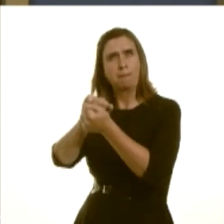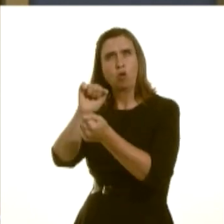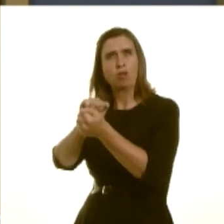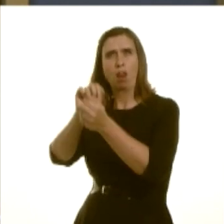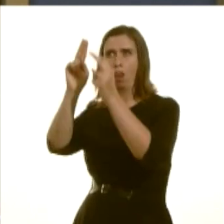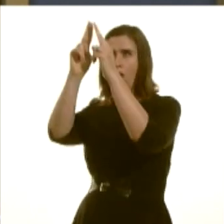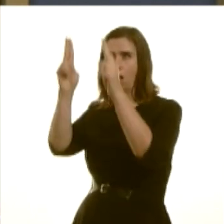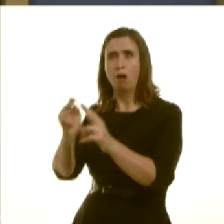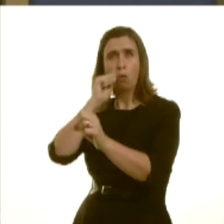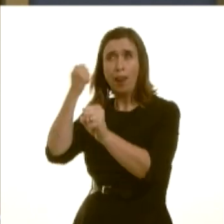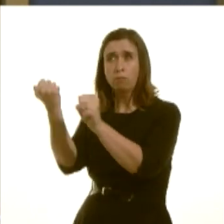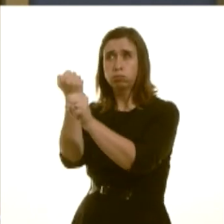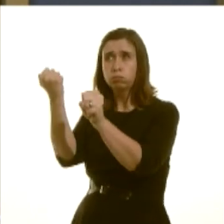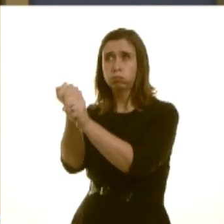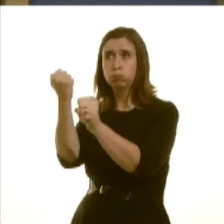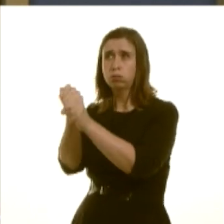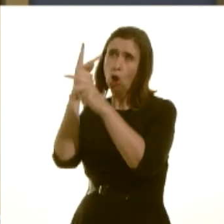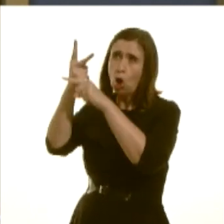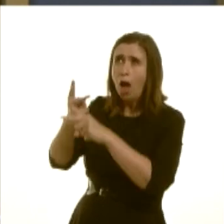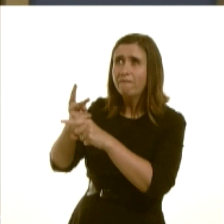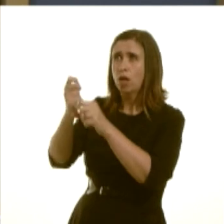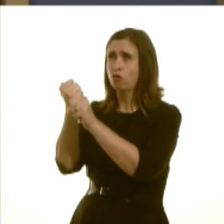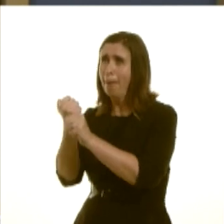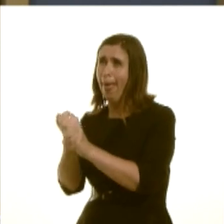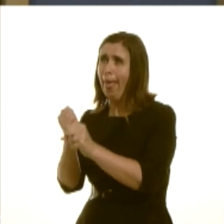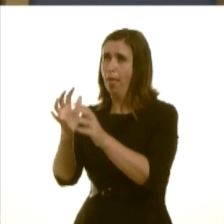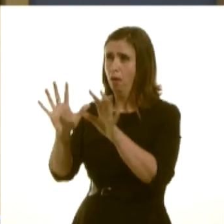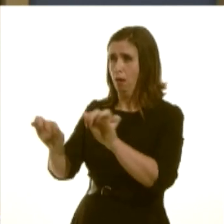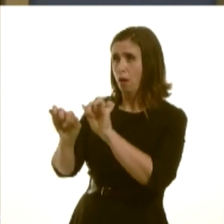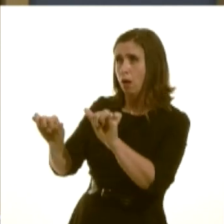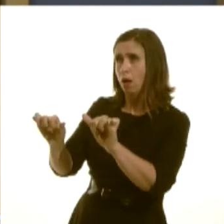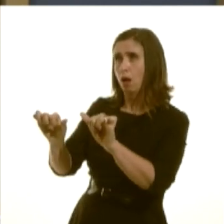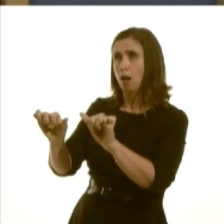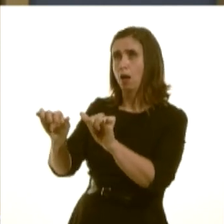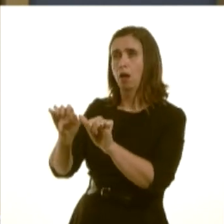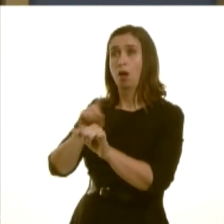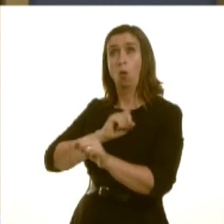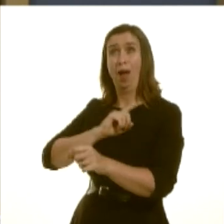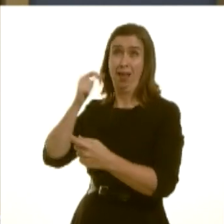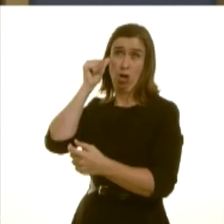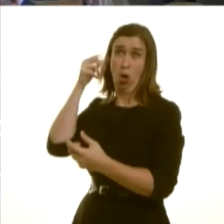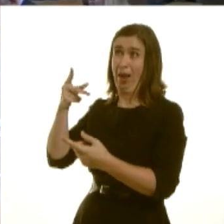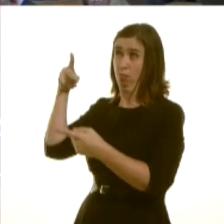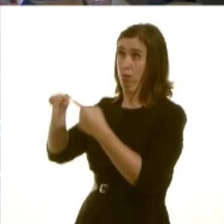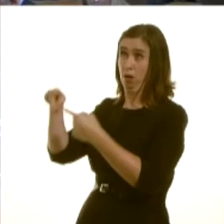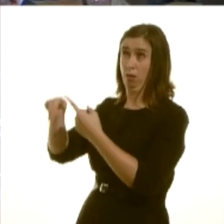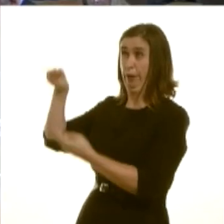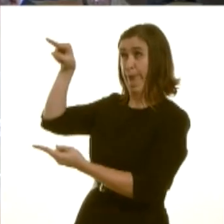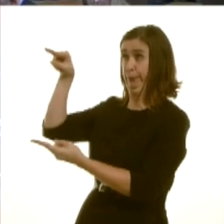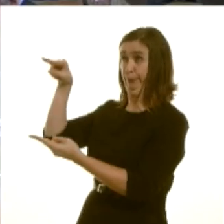gan lywodraeth leol, sydd o dan bwysau ariannol enbyd ac a fydd, o reidrwydd, yn edrych ar